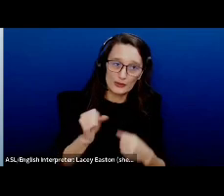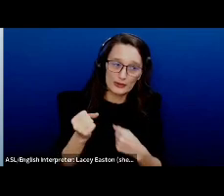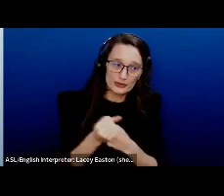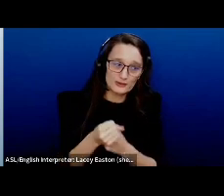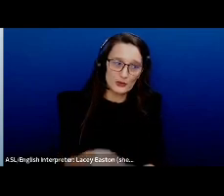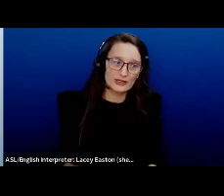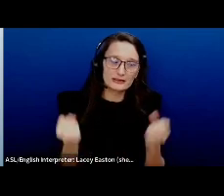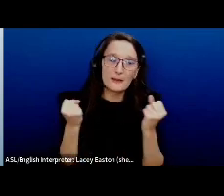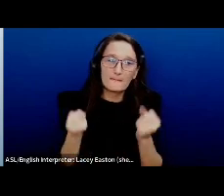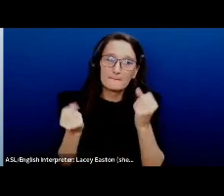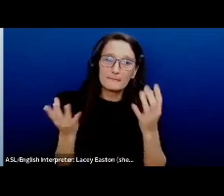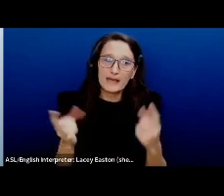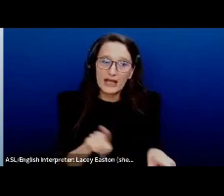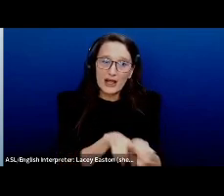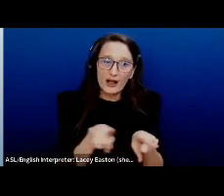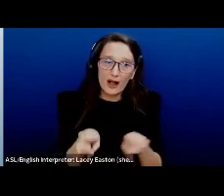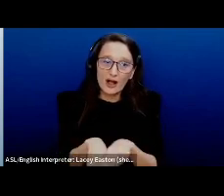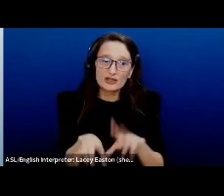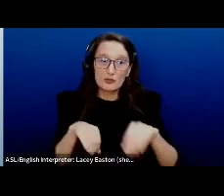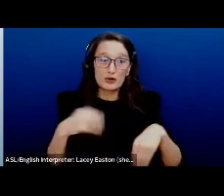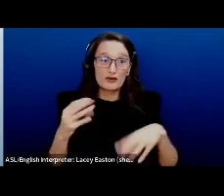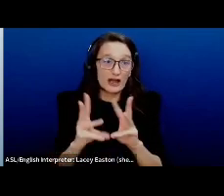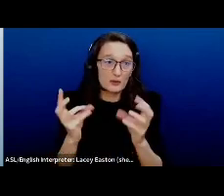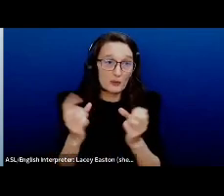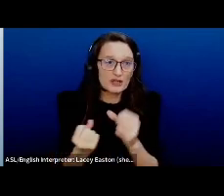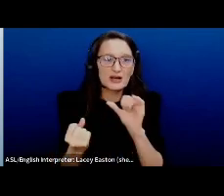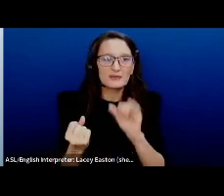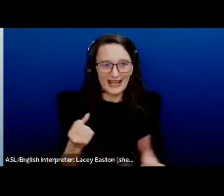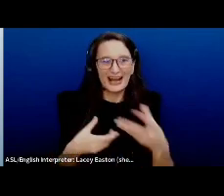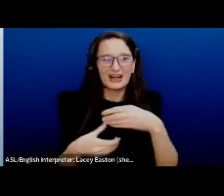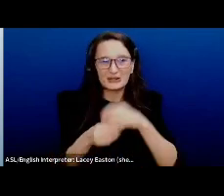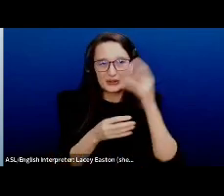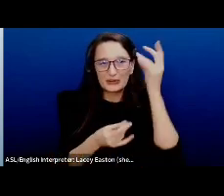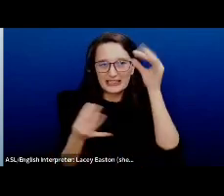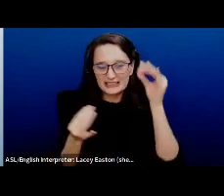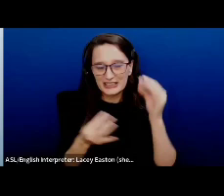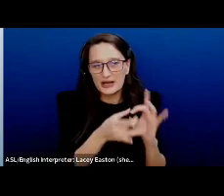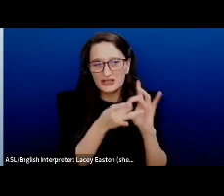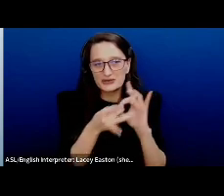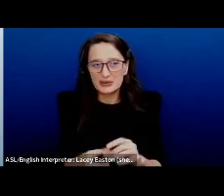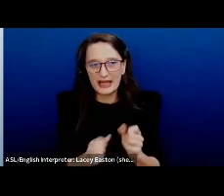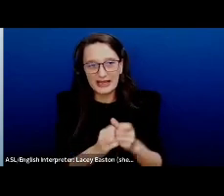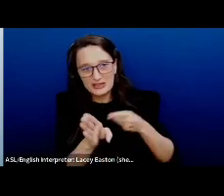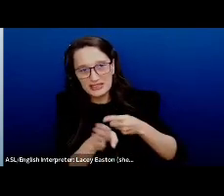ofrecen talleres que incluyen consideraciones relacionadas con medios especializados o